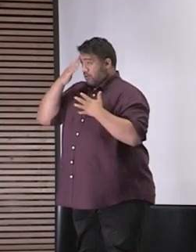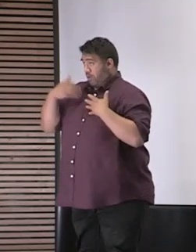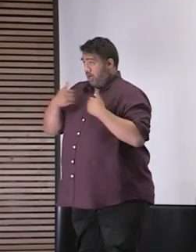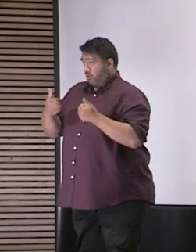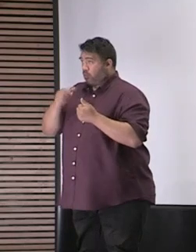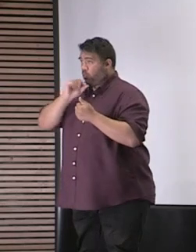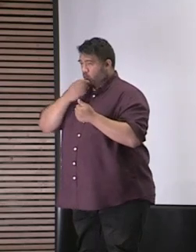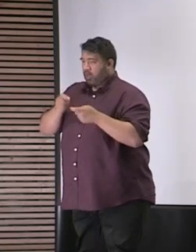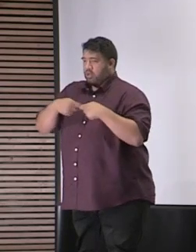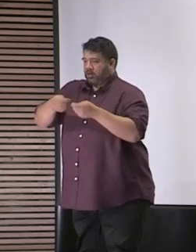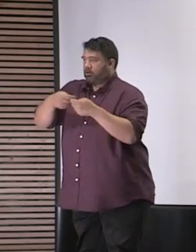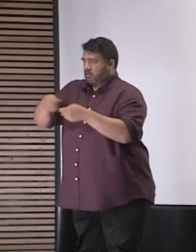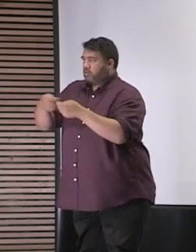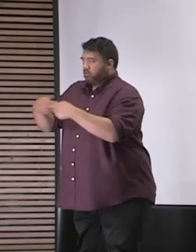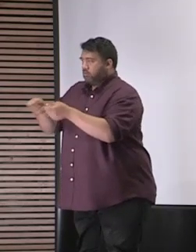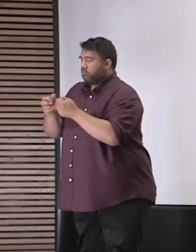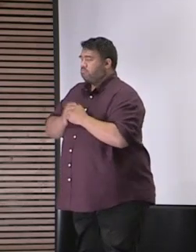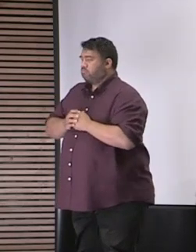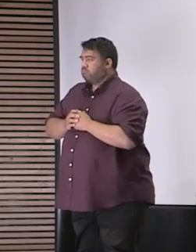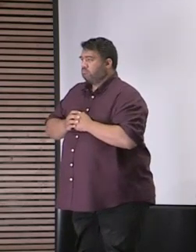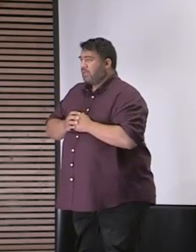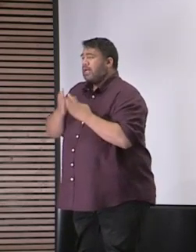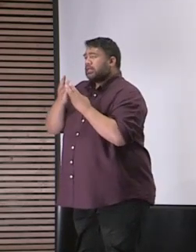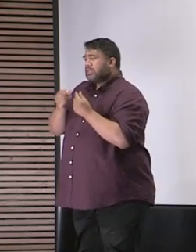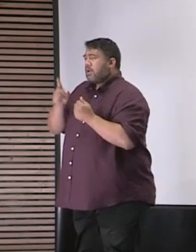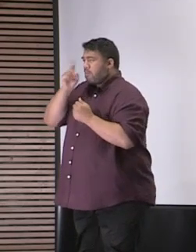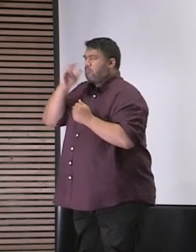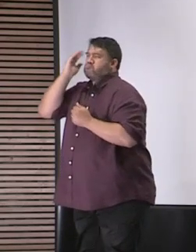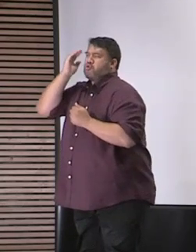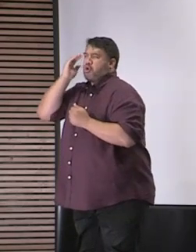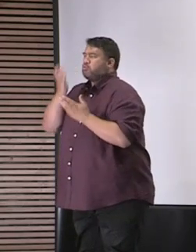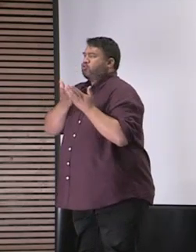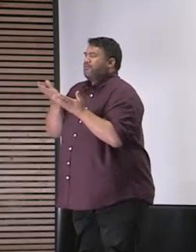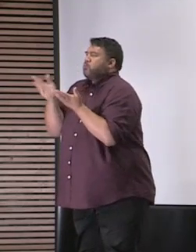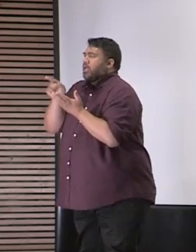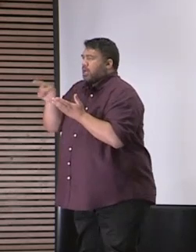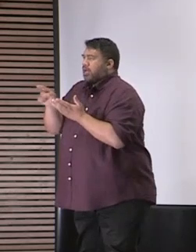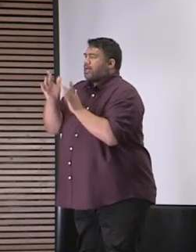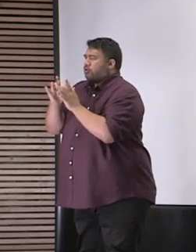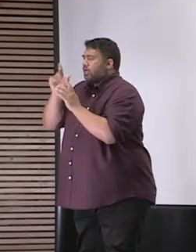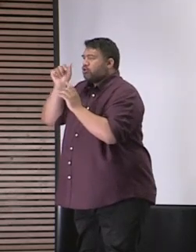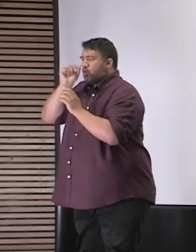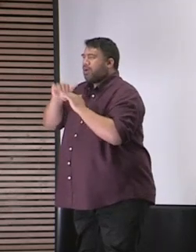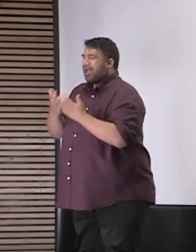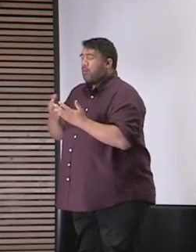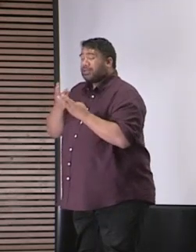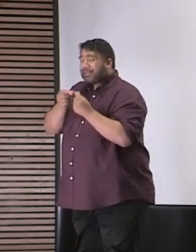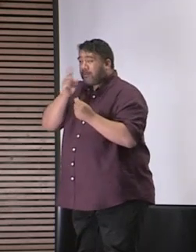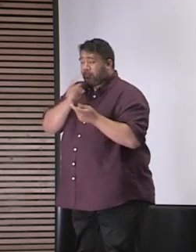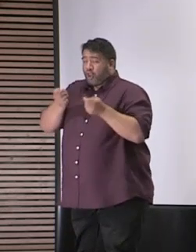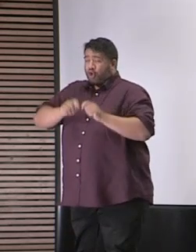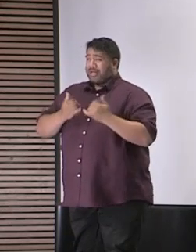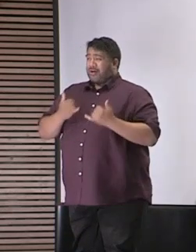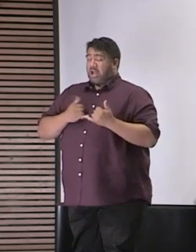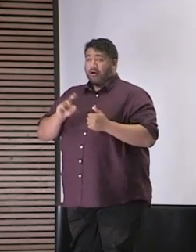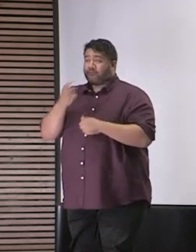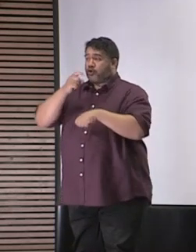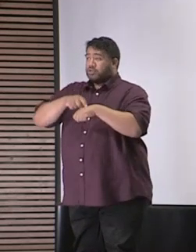porque mejora nuestras